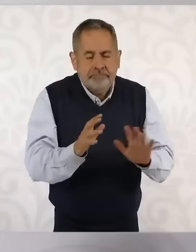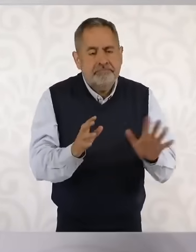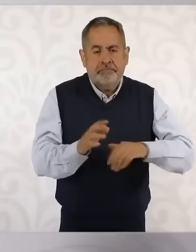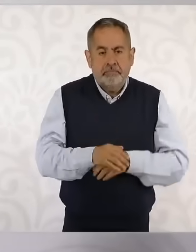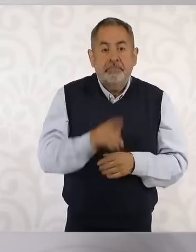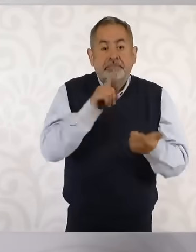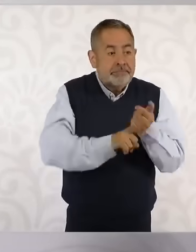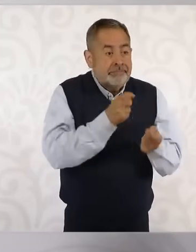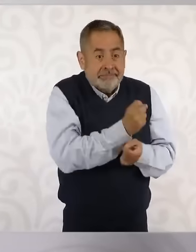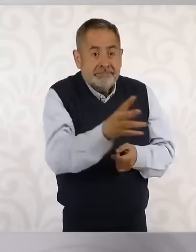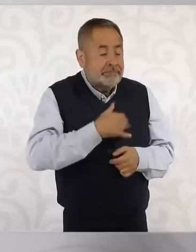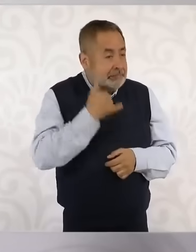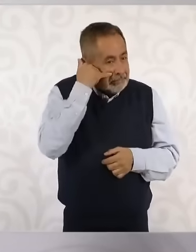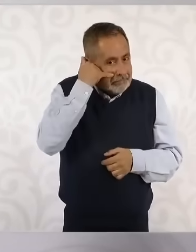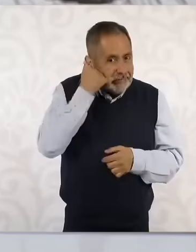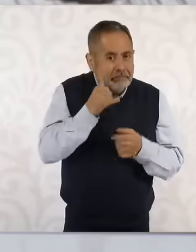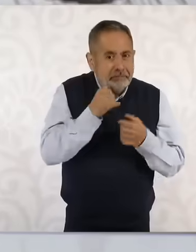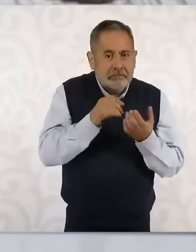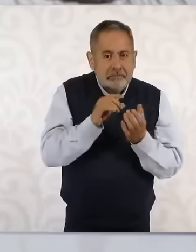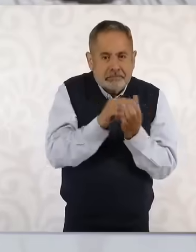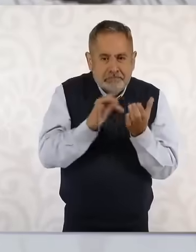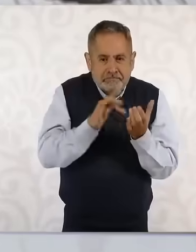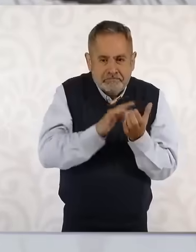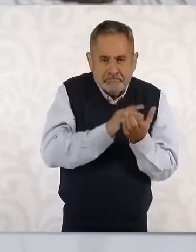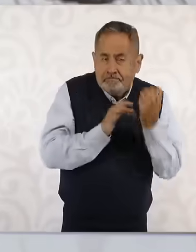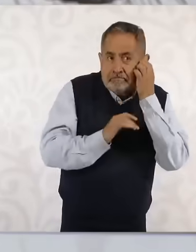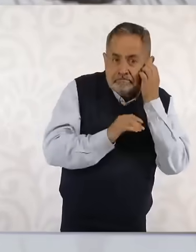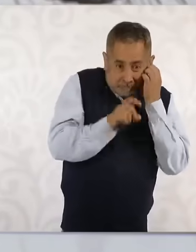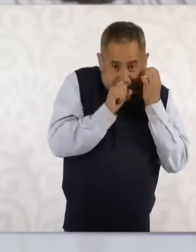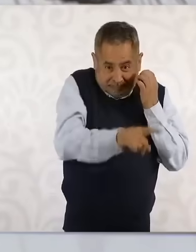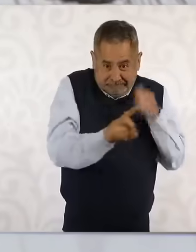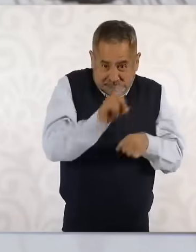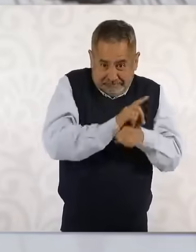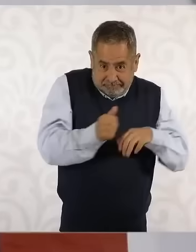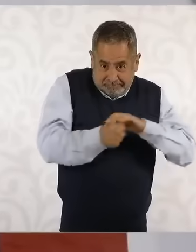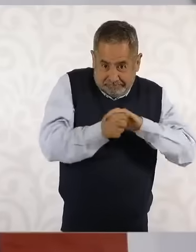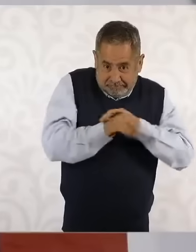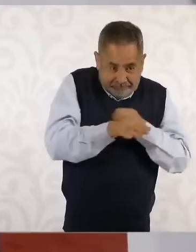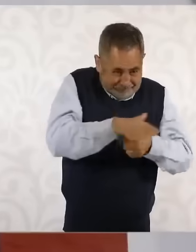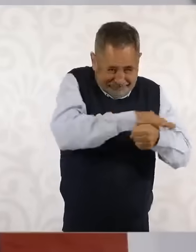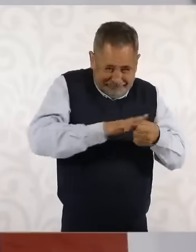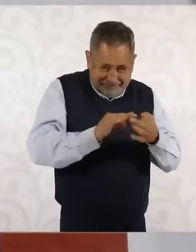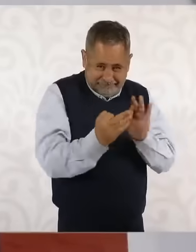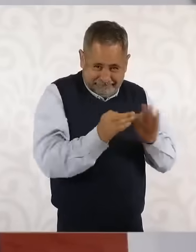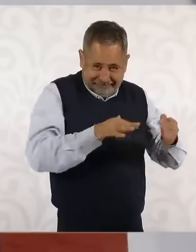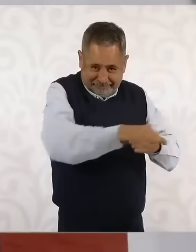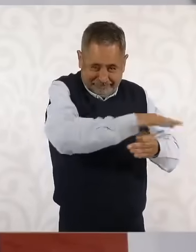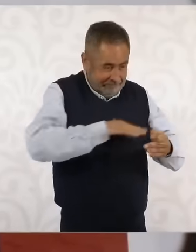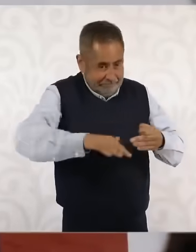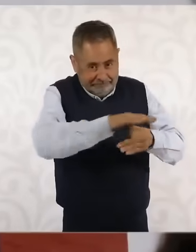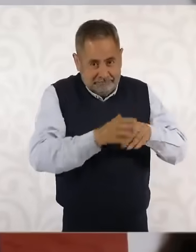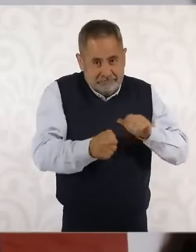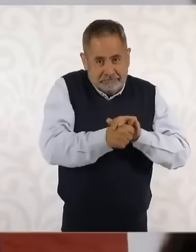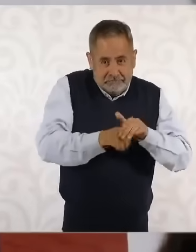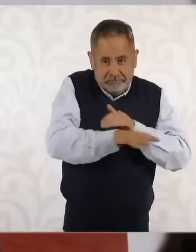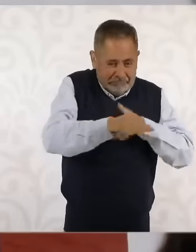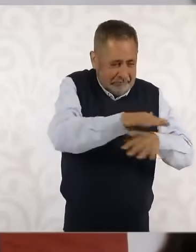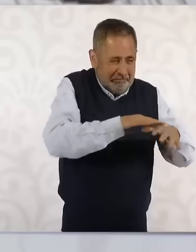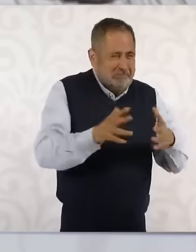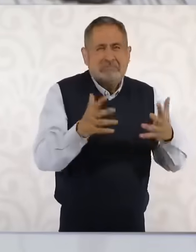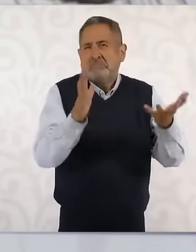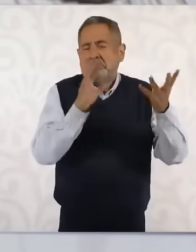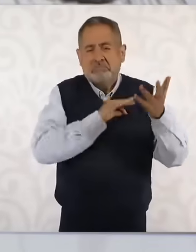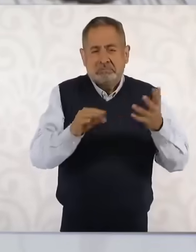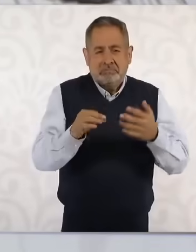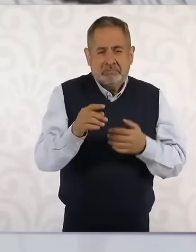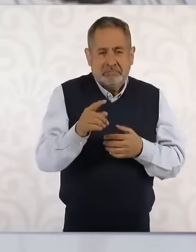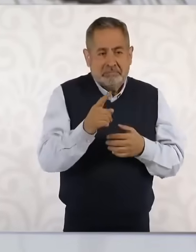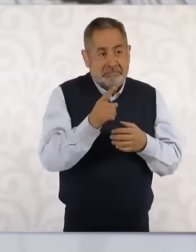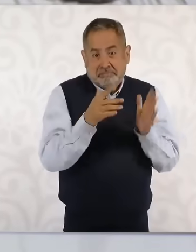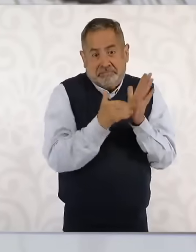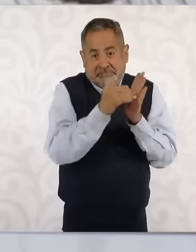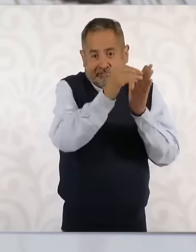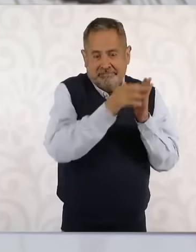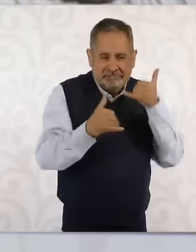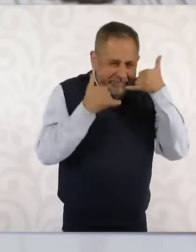telefónicas de celulares que se hicieron esa noche en la zona, eh que son cientos de miles, pues hay